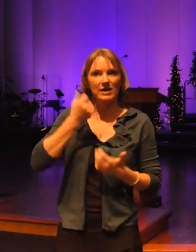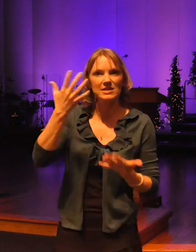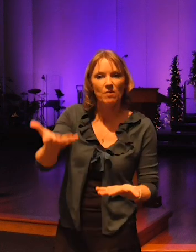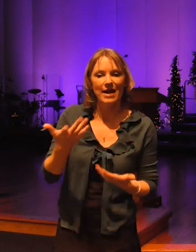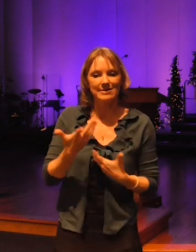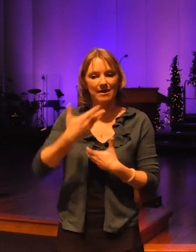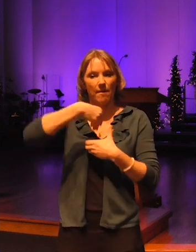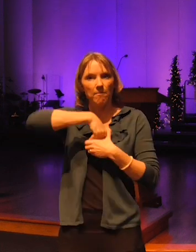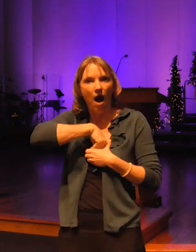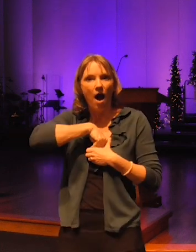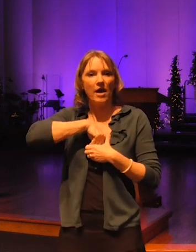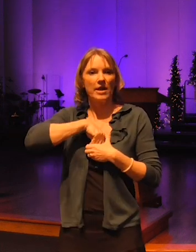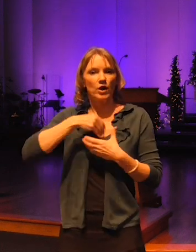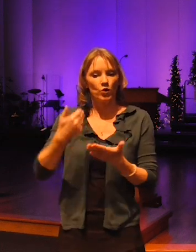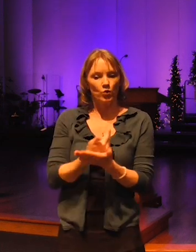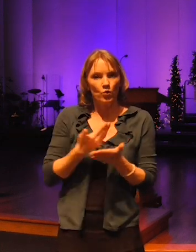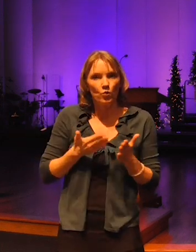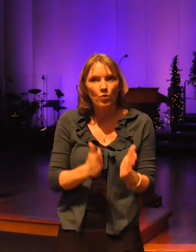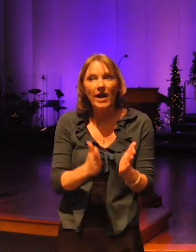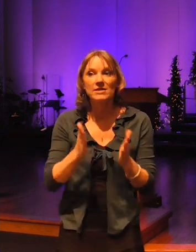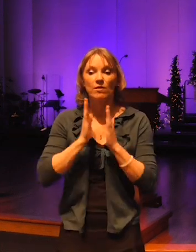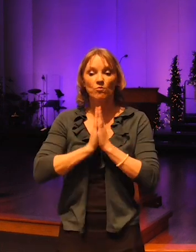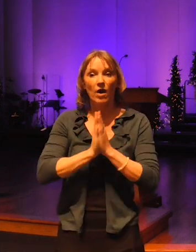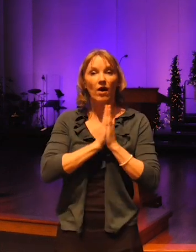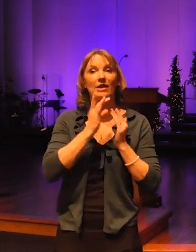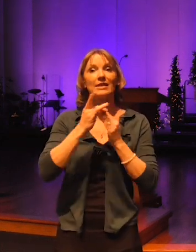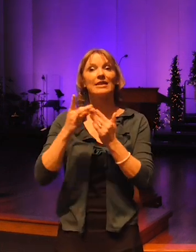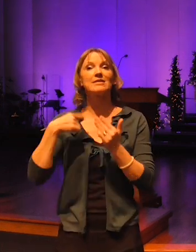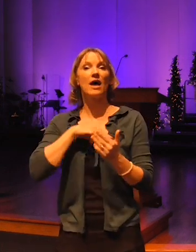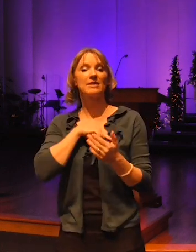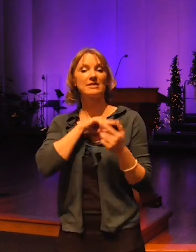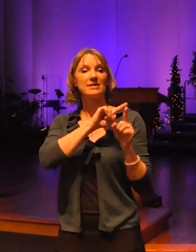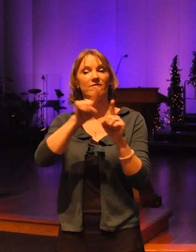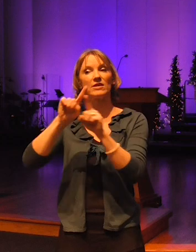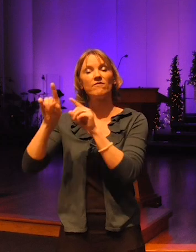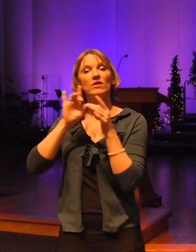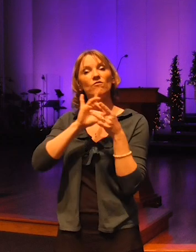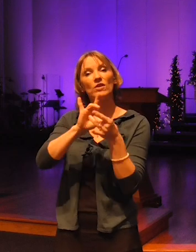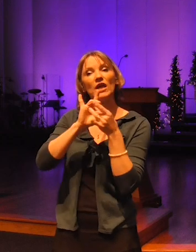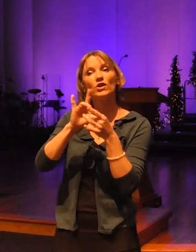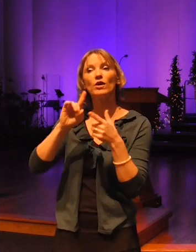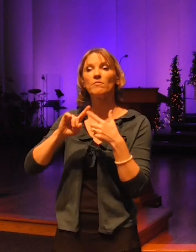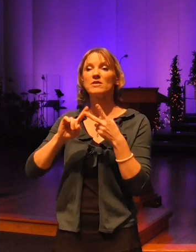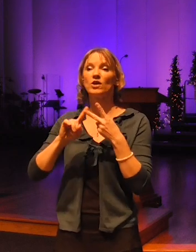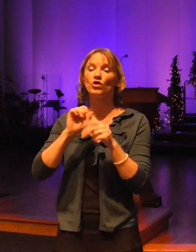así la oración nos lleva a relaciones. nos lleva a la vocación y al trabajo, nos lleva a nuestra forma